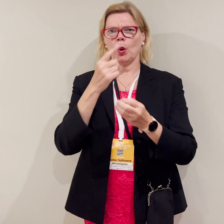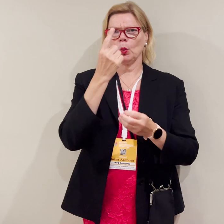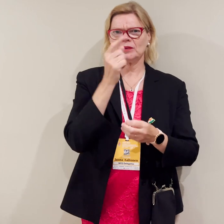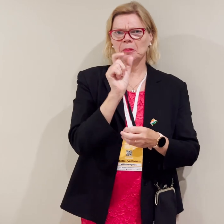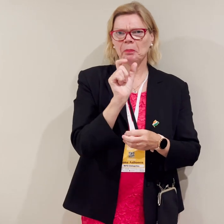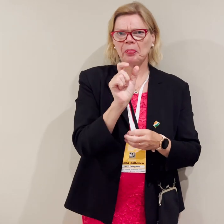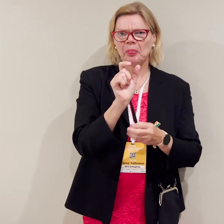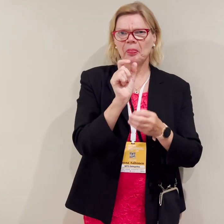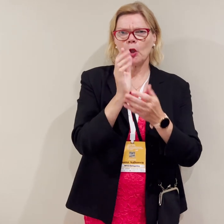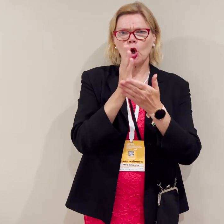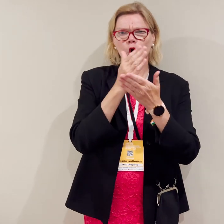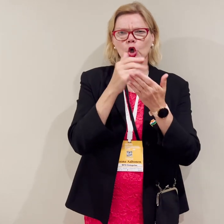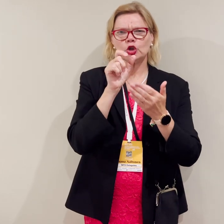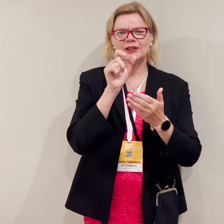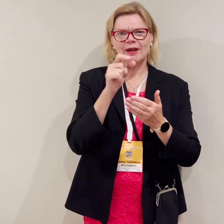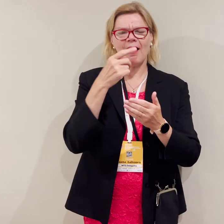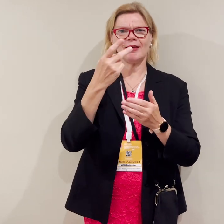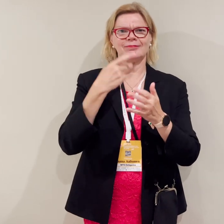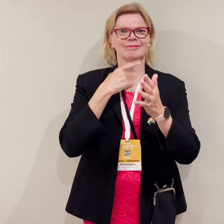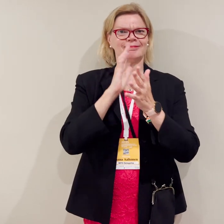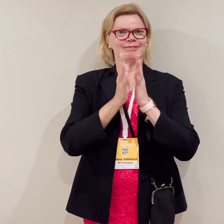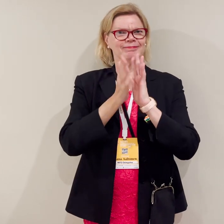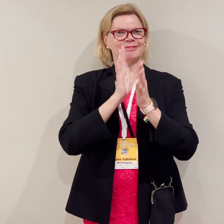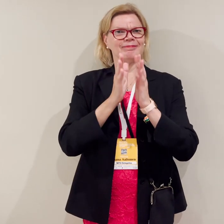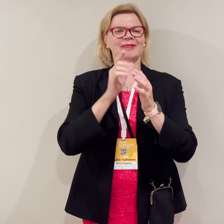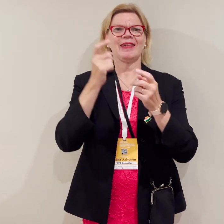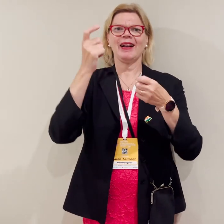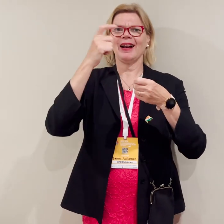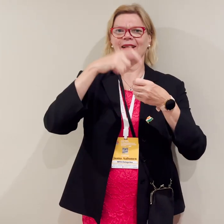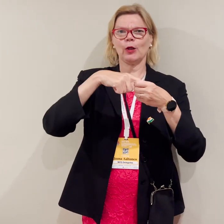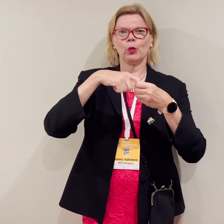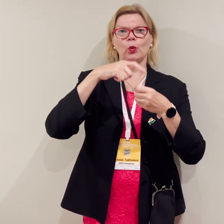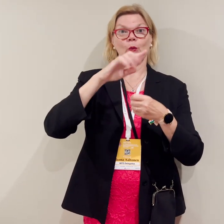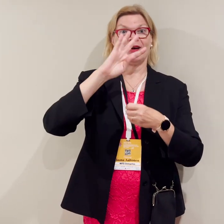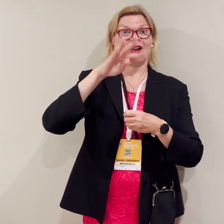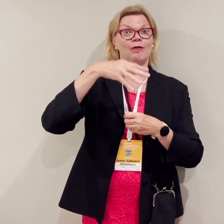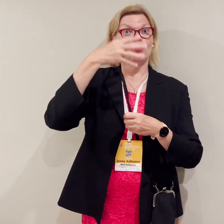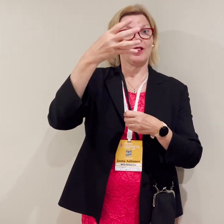Videossa oli kohta, jossa kerroimme neljän vuoden päästä järjestettävän -